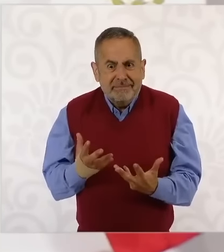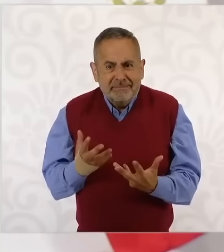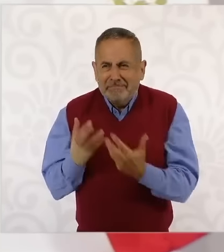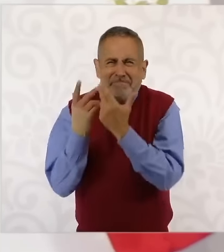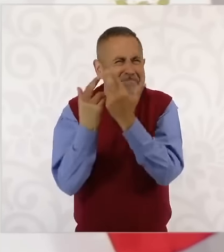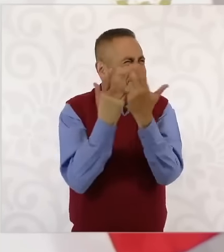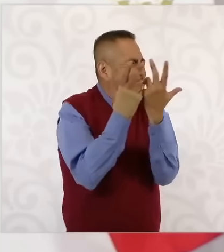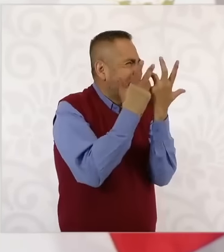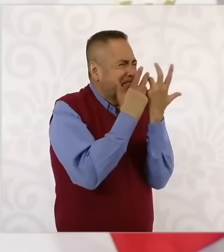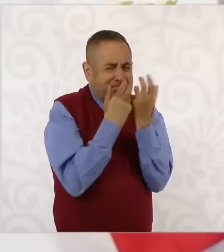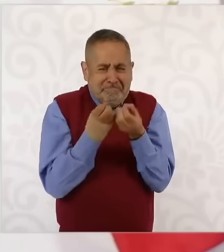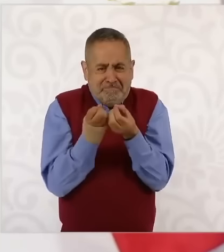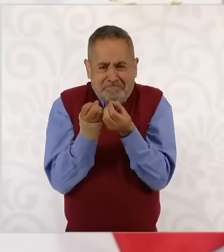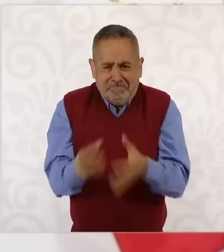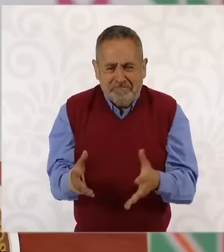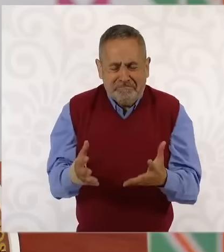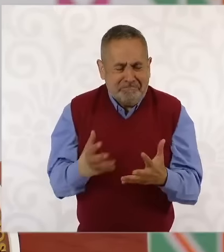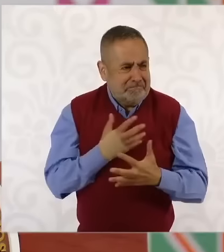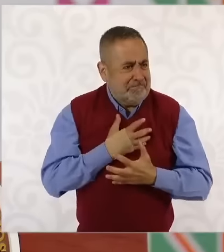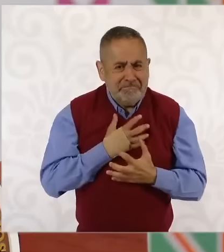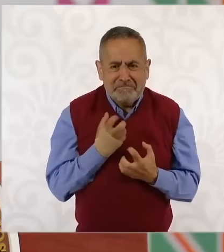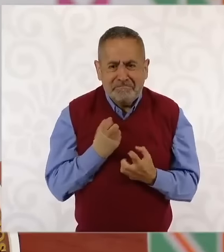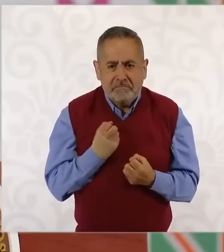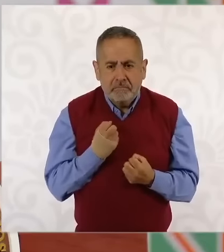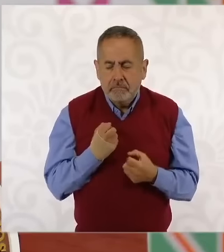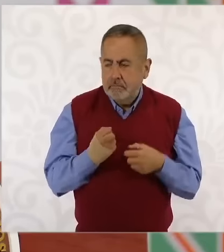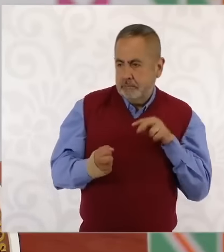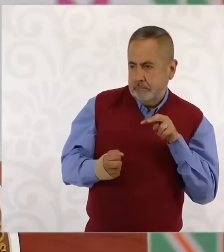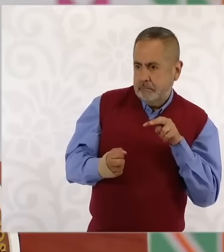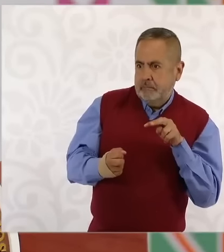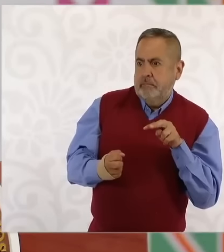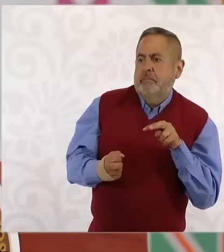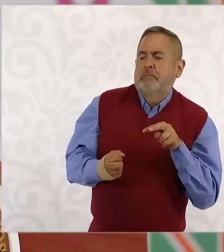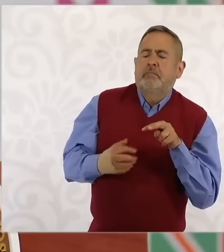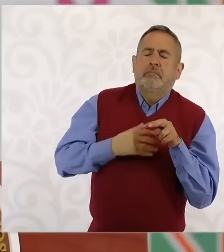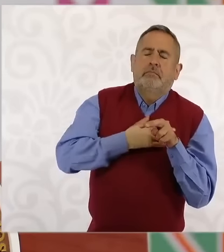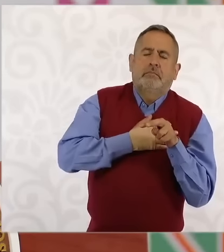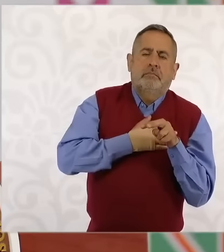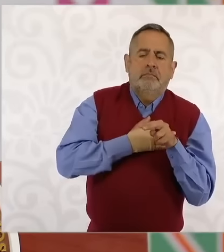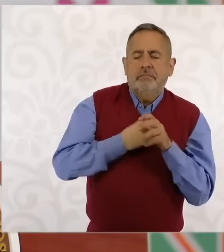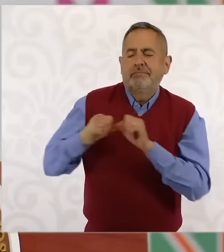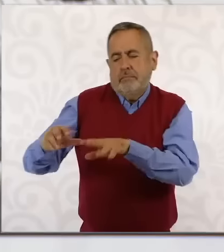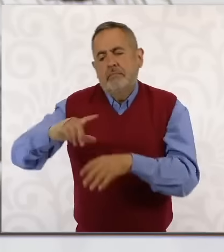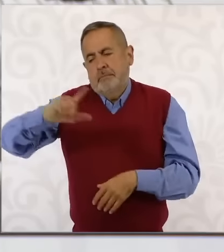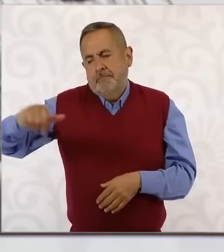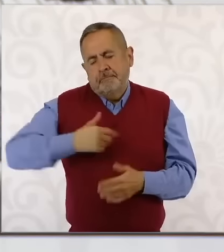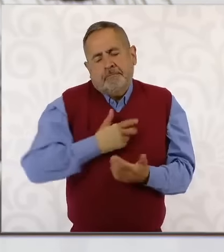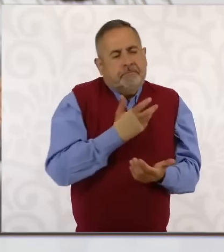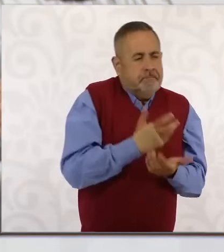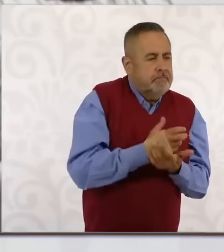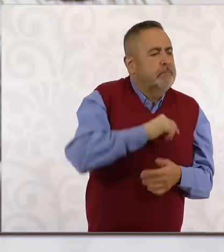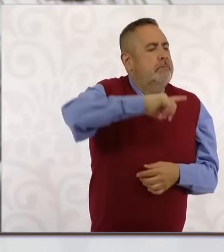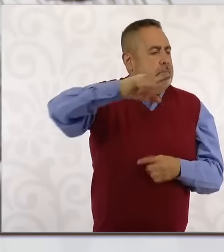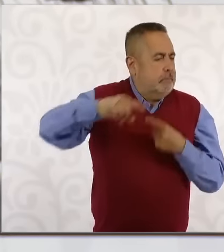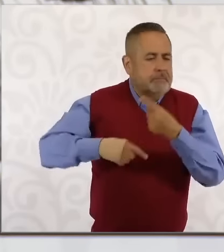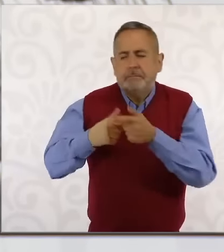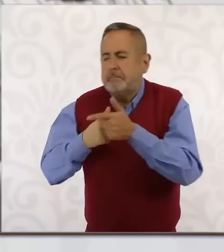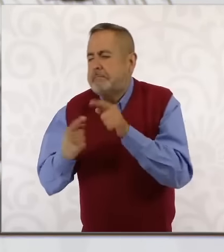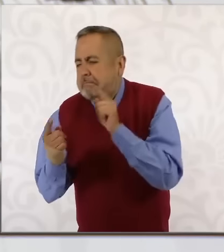Eh, y entonces cuando uno ve eso, pues no puedes dejar de trabajar. Es que y coordinar y no es